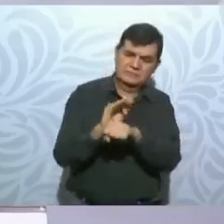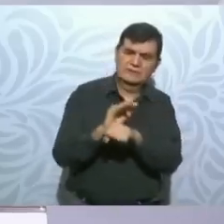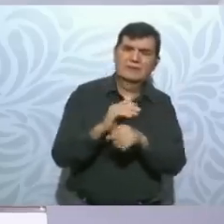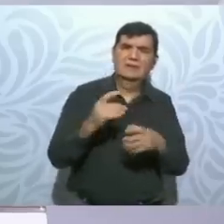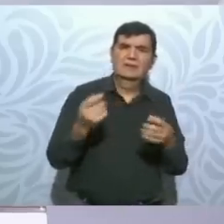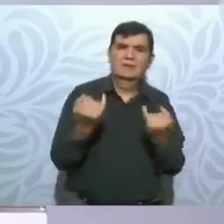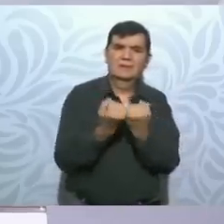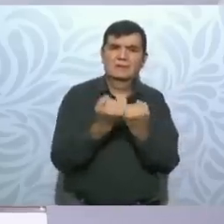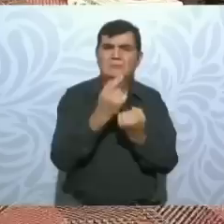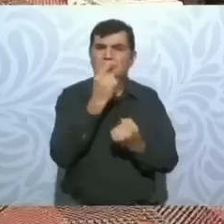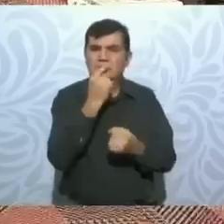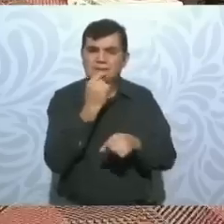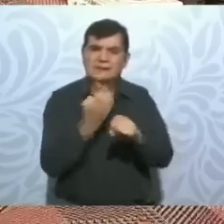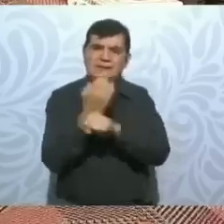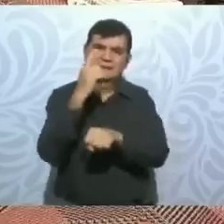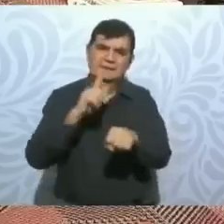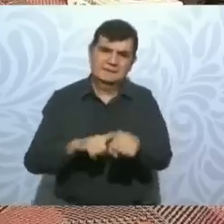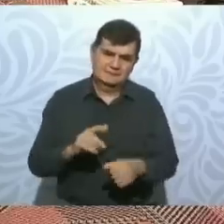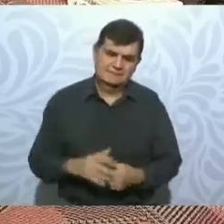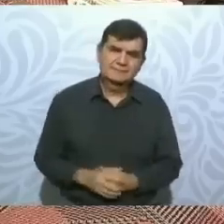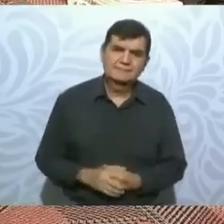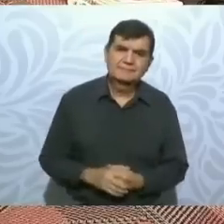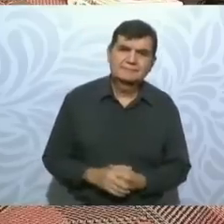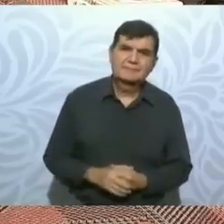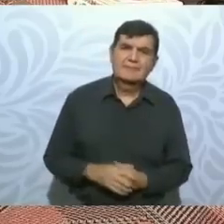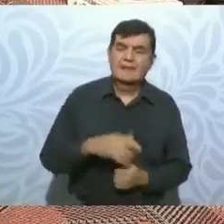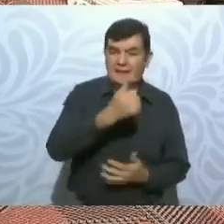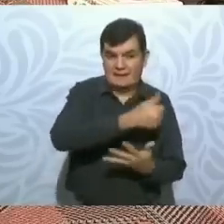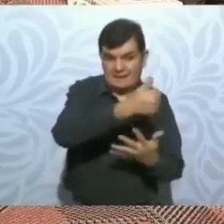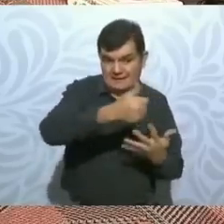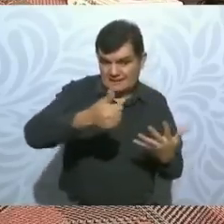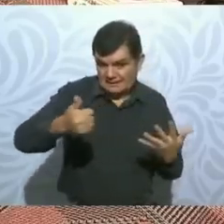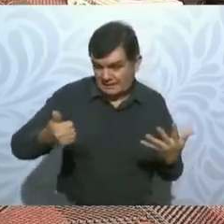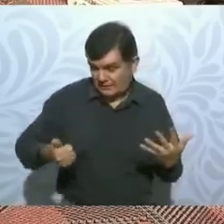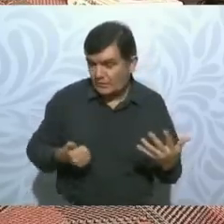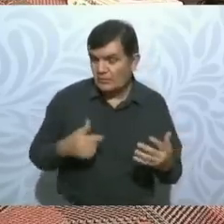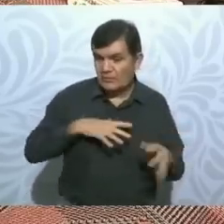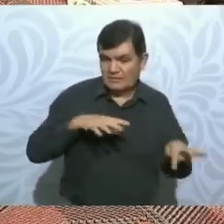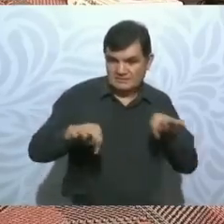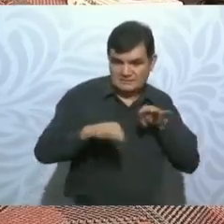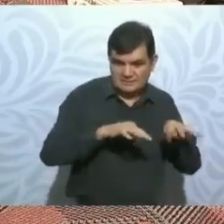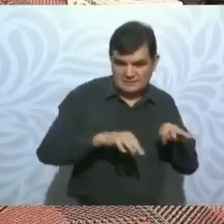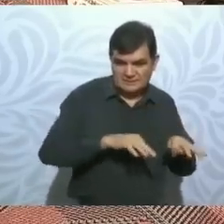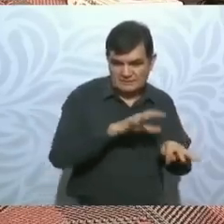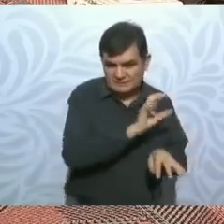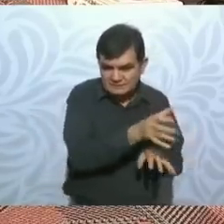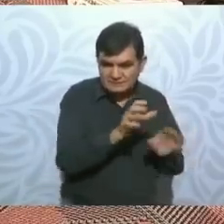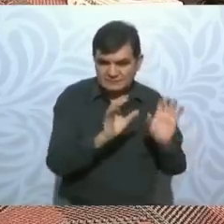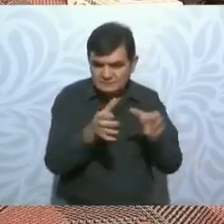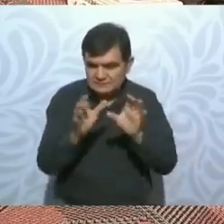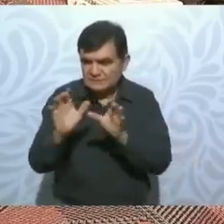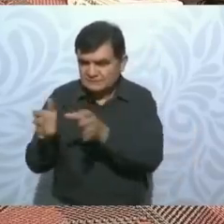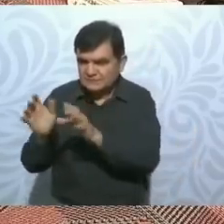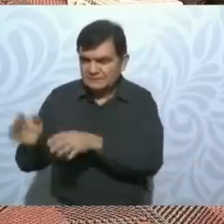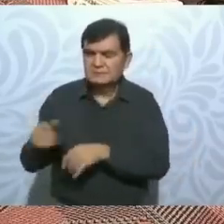policías estatales entonces que cada uno de nosotros haga su parte en este proceso